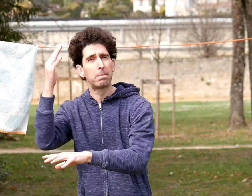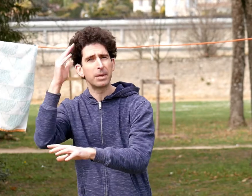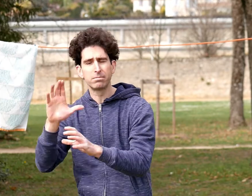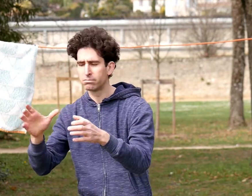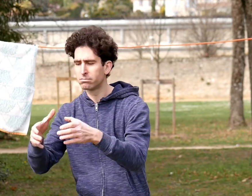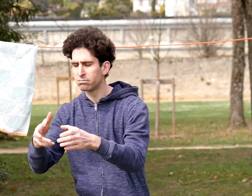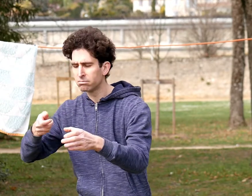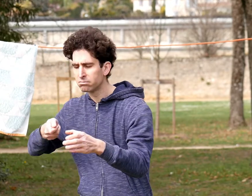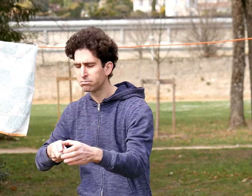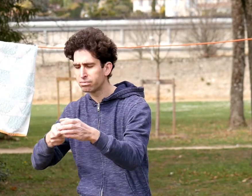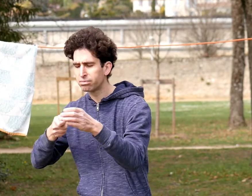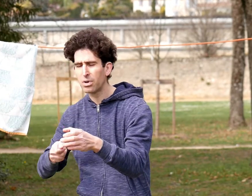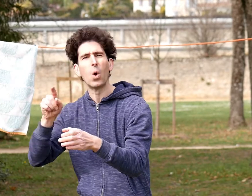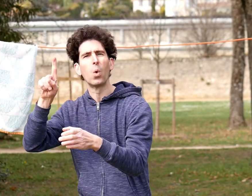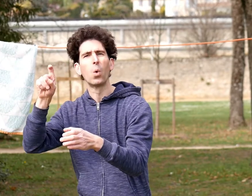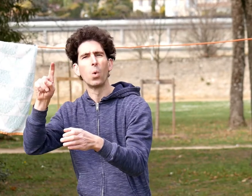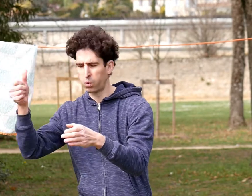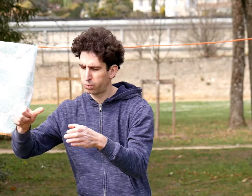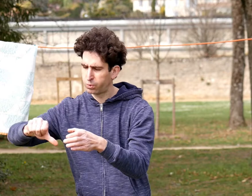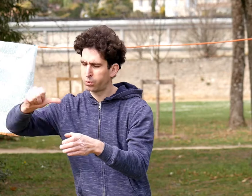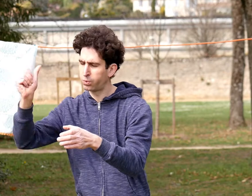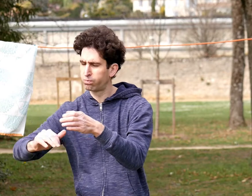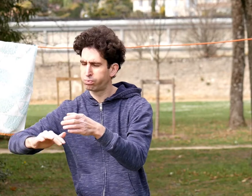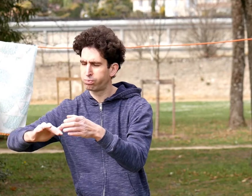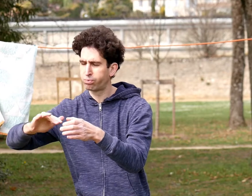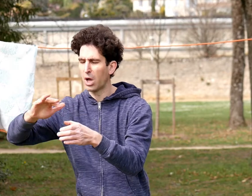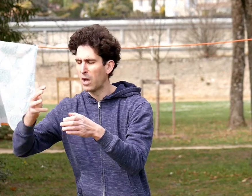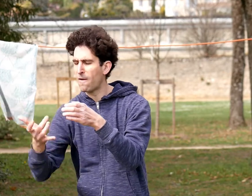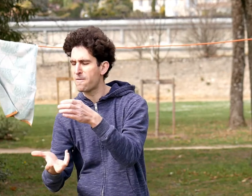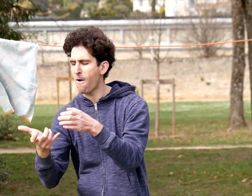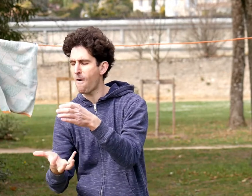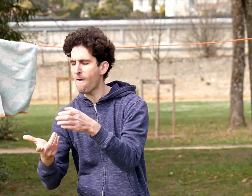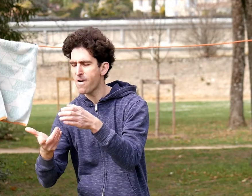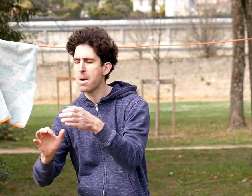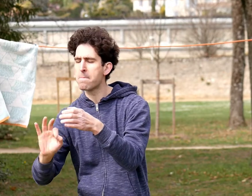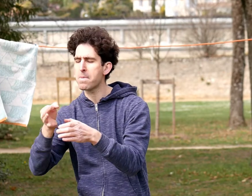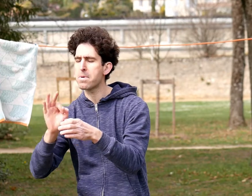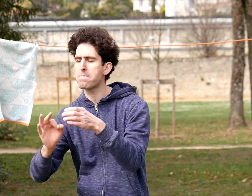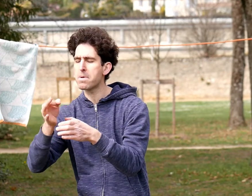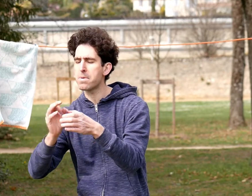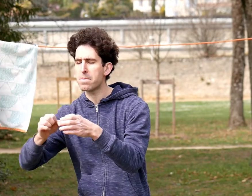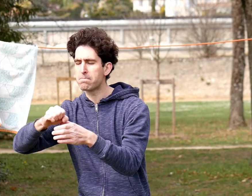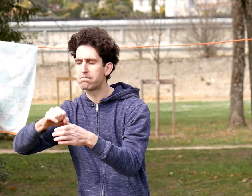Si l'eau est versée dans une casserole et portée à ébullition,